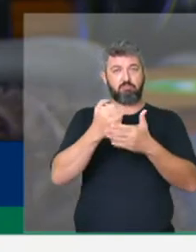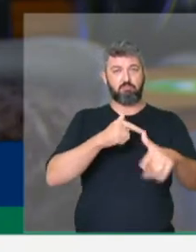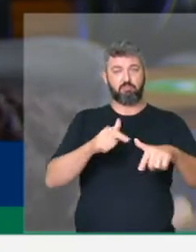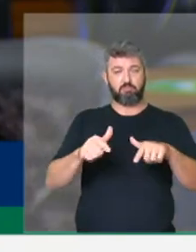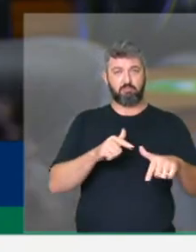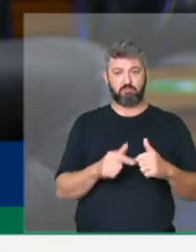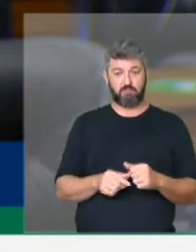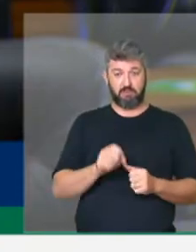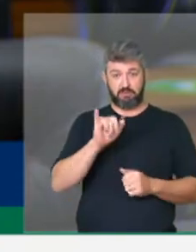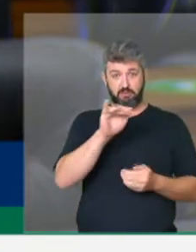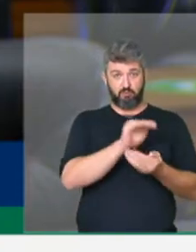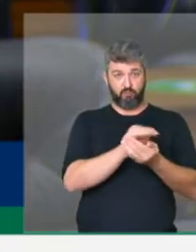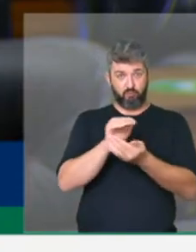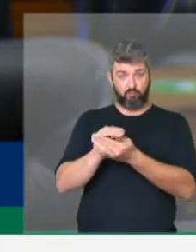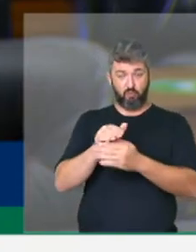ISSO O NOSSO VOTO É NÃO. -- [PRESIDENTE]: É ...